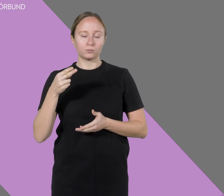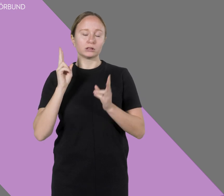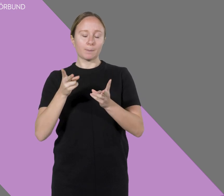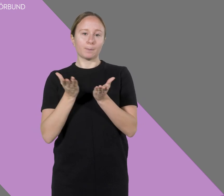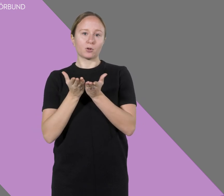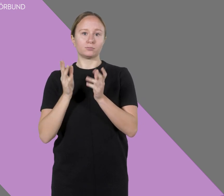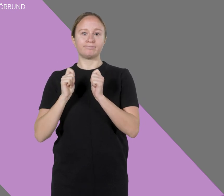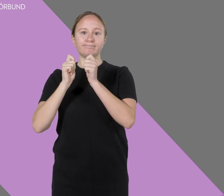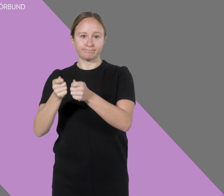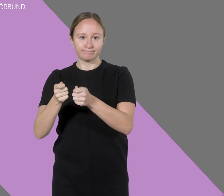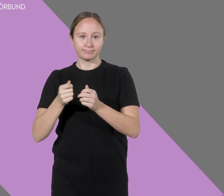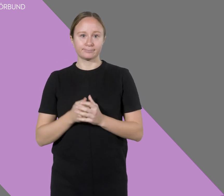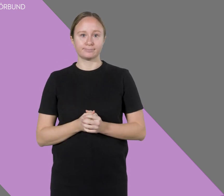vilket motsvarar ansökan.